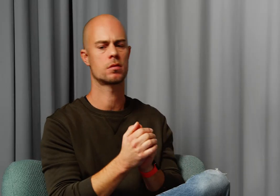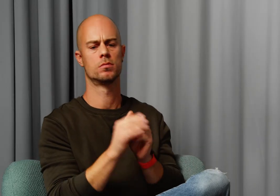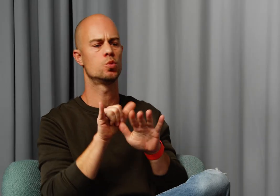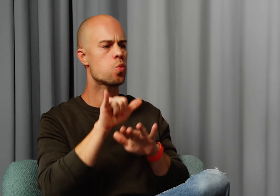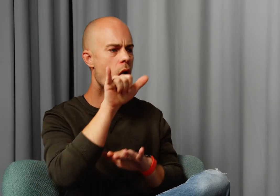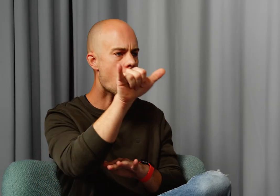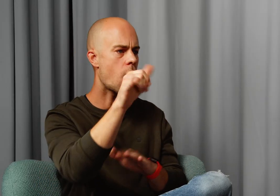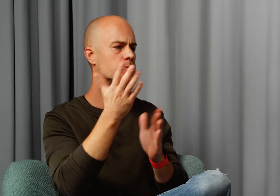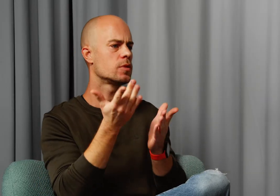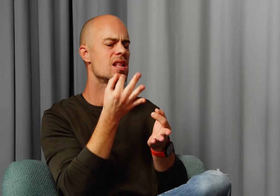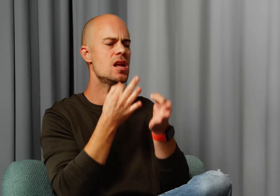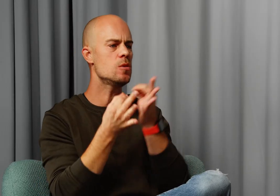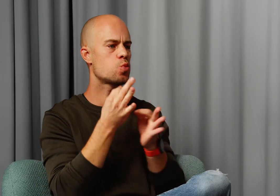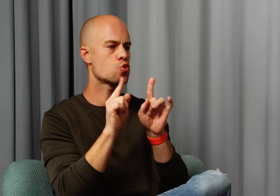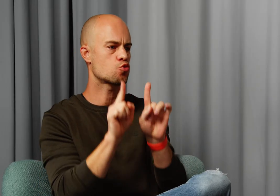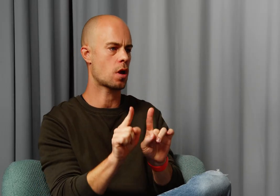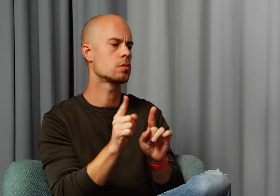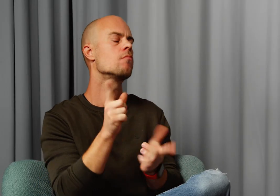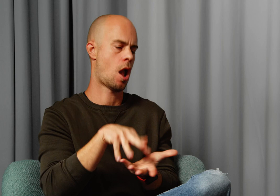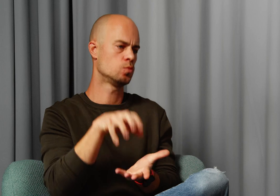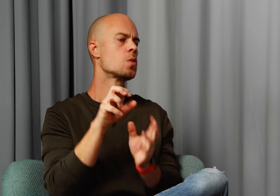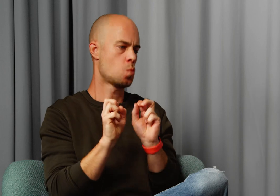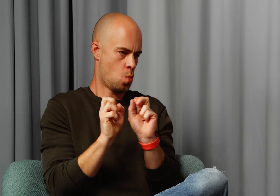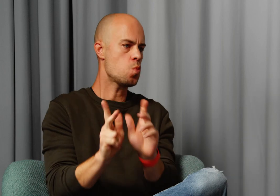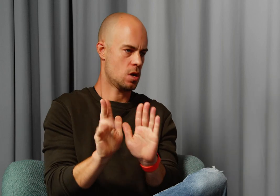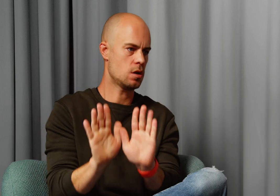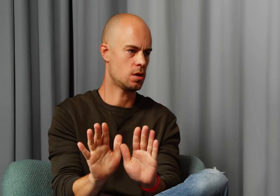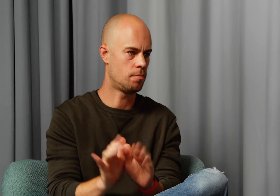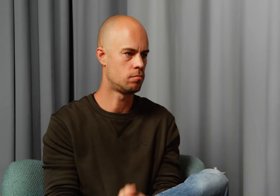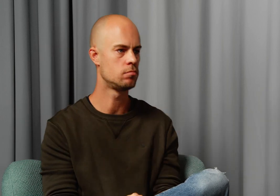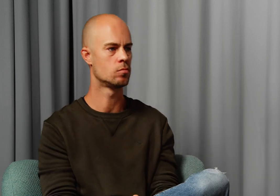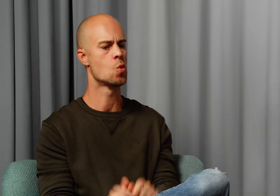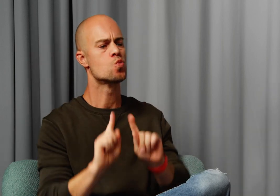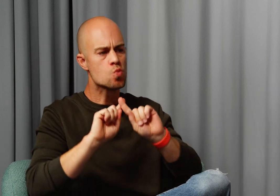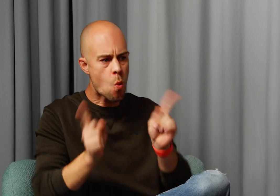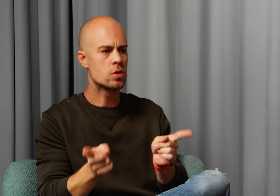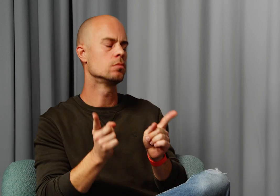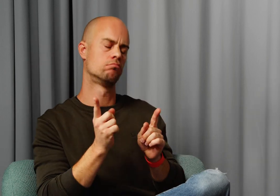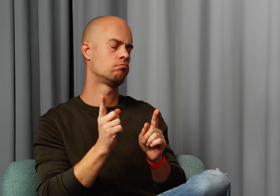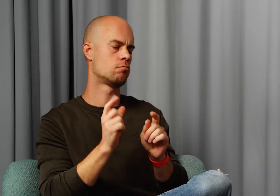oder Ansagen in der U-Bahn, oder Informationsstände, oder am Flughafen, okay, kann ich mir das schon vorstellen.